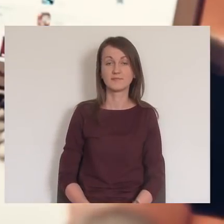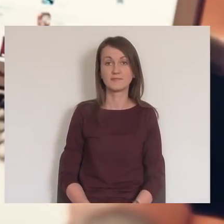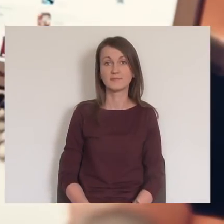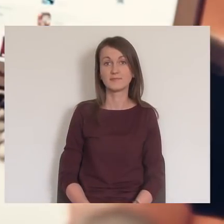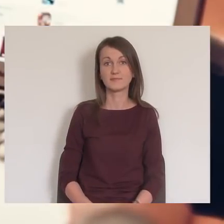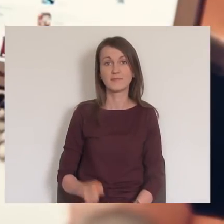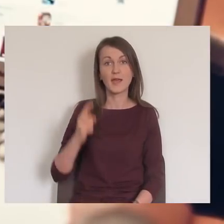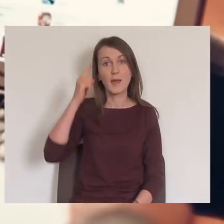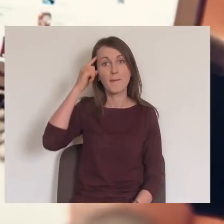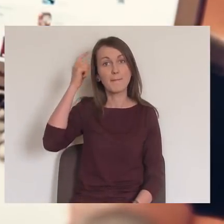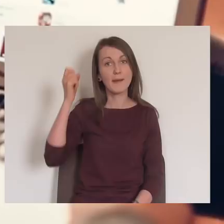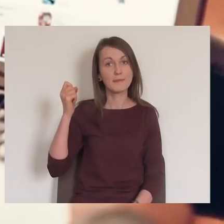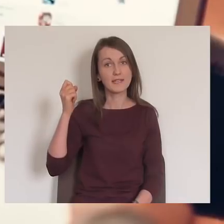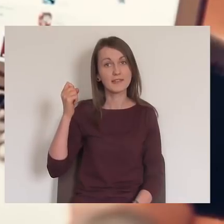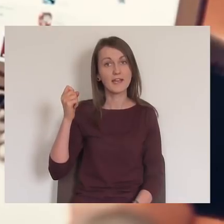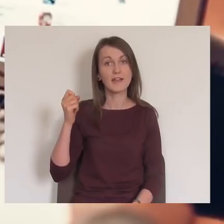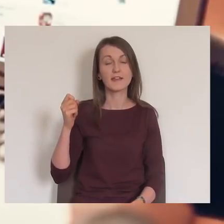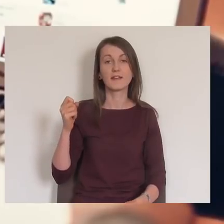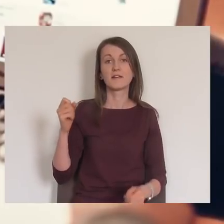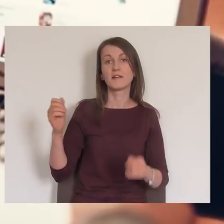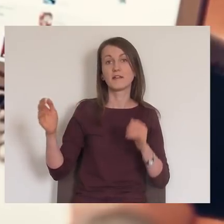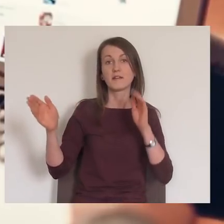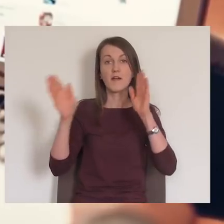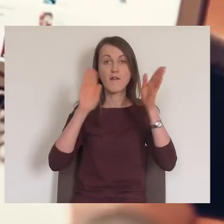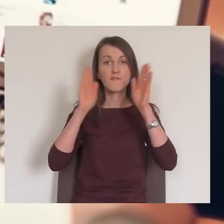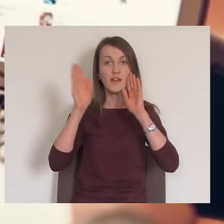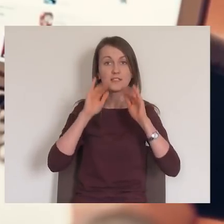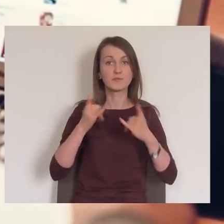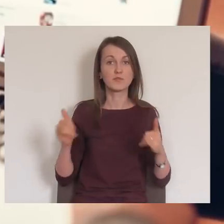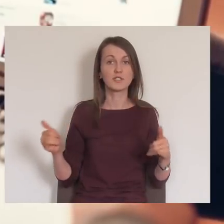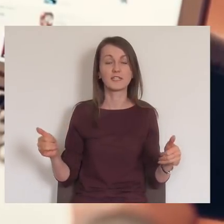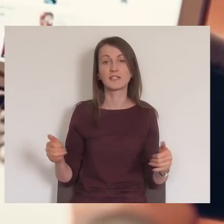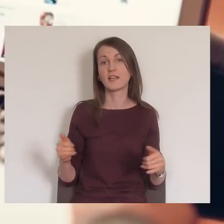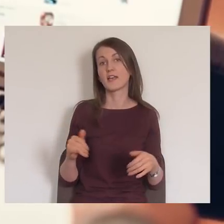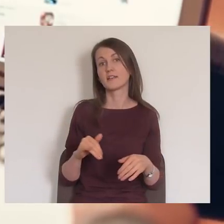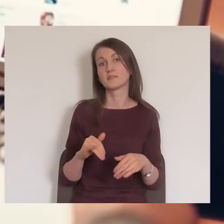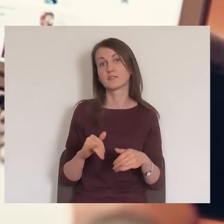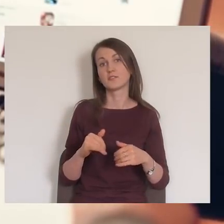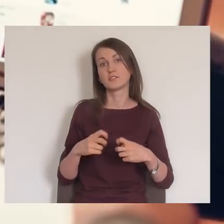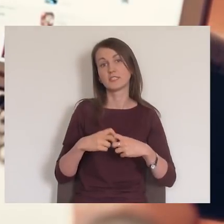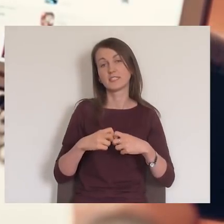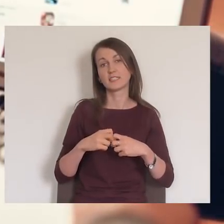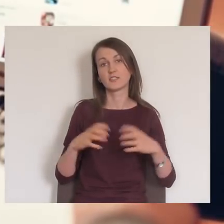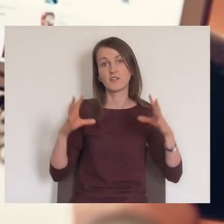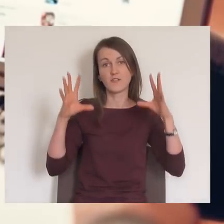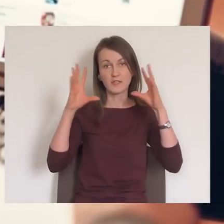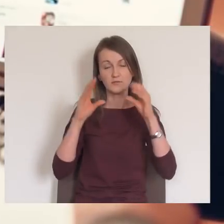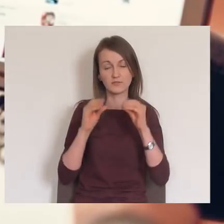Pamiętaj, aby wyłączyć Facebook oraz inne strony internetowe. Tak, żeby nic ci nie przeszkadzało.